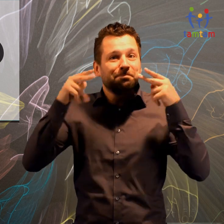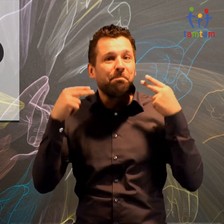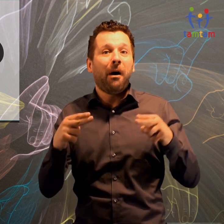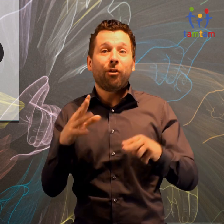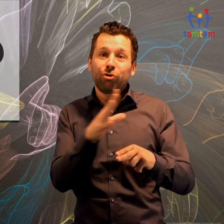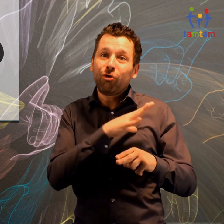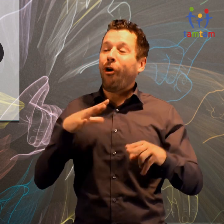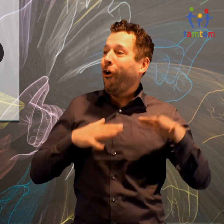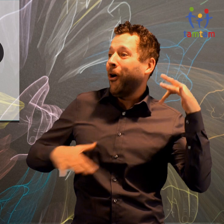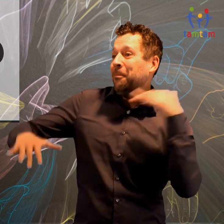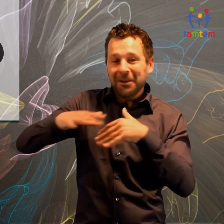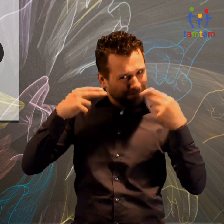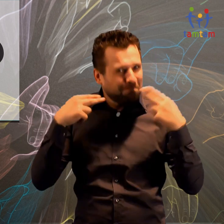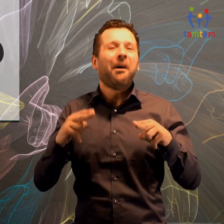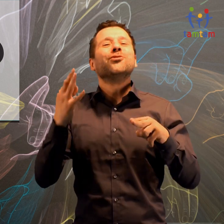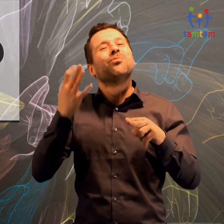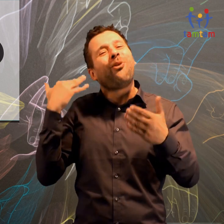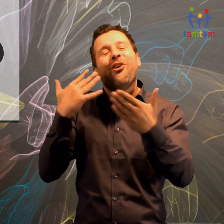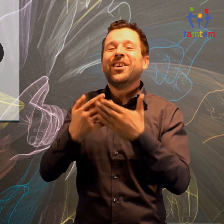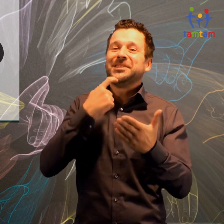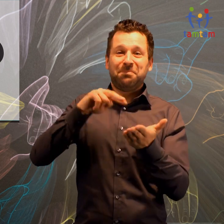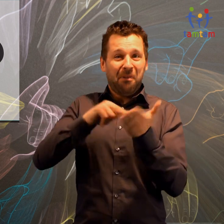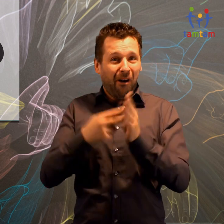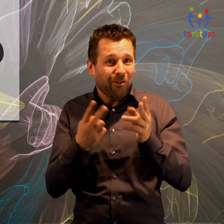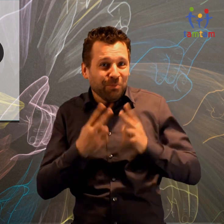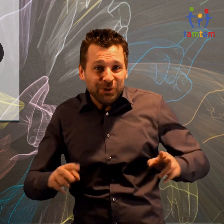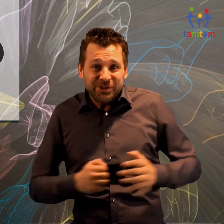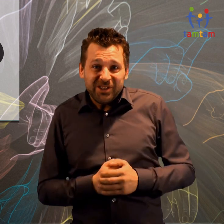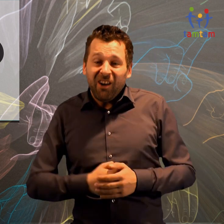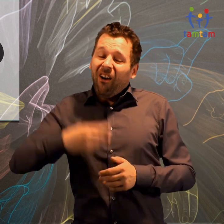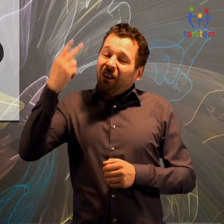abychom se brzy mohli vrátit do normálu.